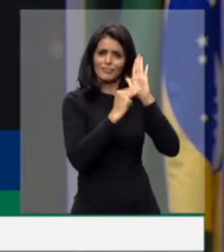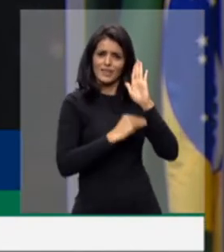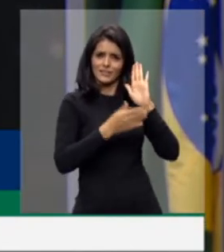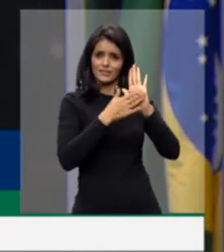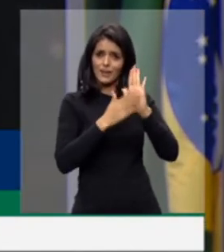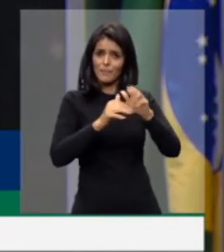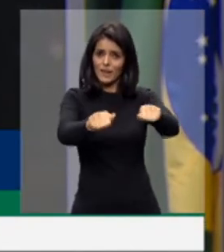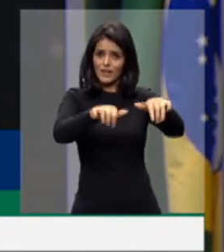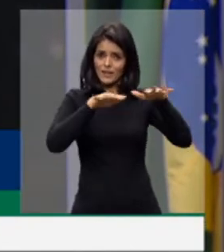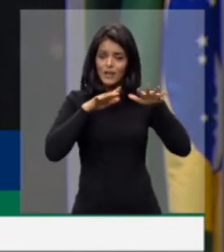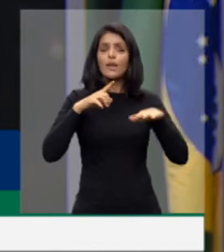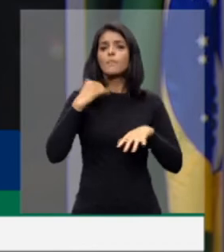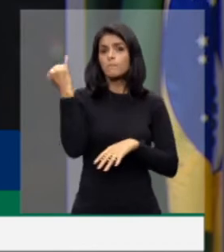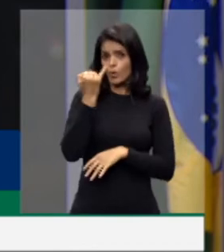IR DIRETO AO VOTO. -- VAMOS DIRETO AO VOTO,